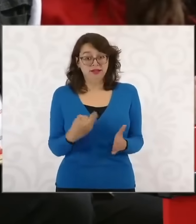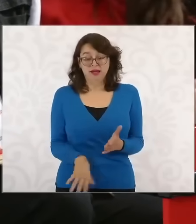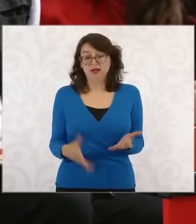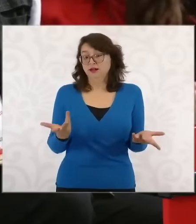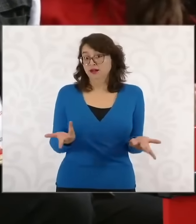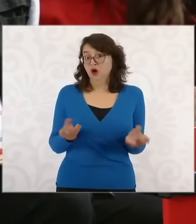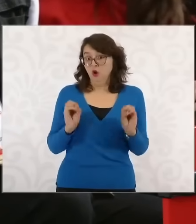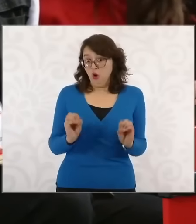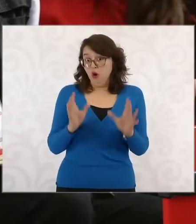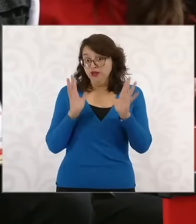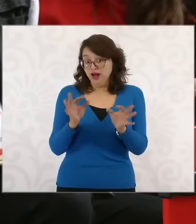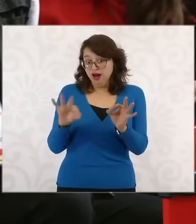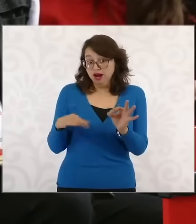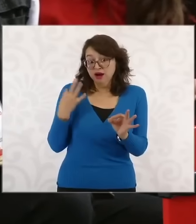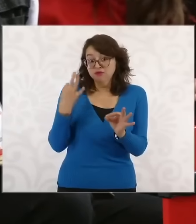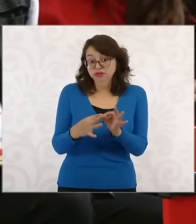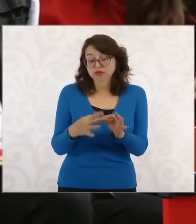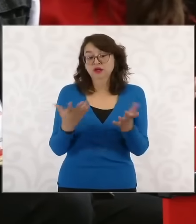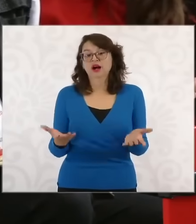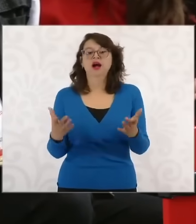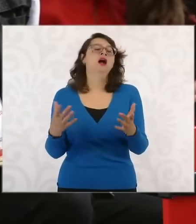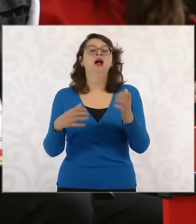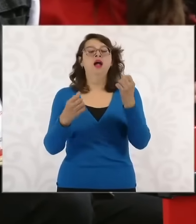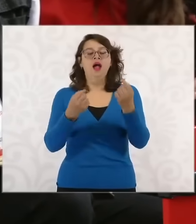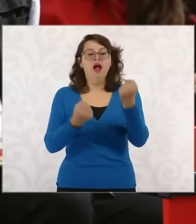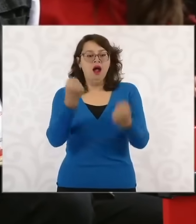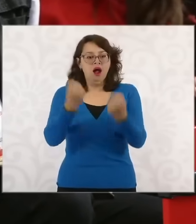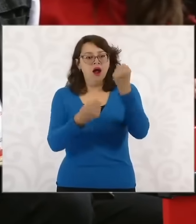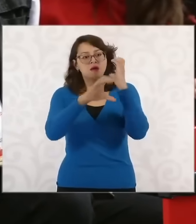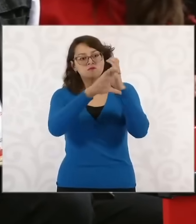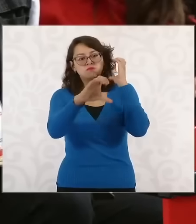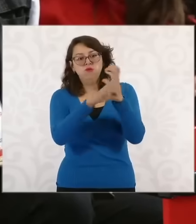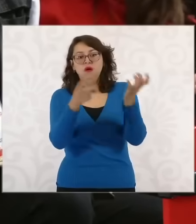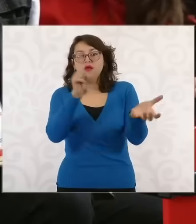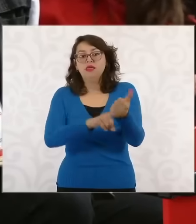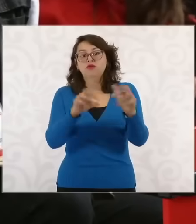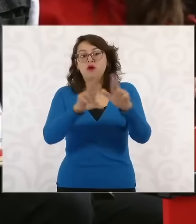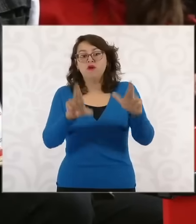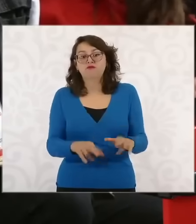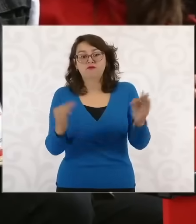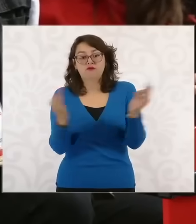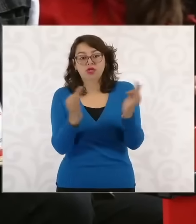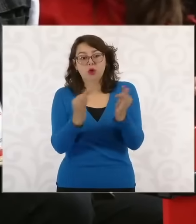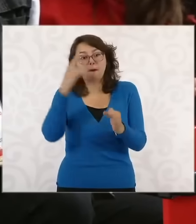suficientes vehículos de estas cajas frías de las que se carecía y que se llamaba como para que van